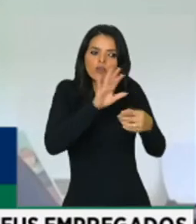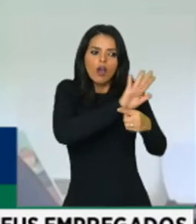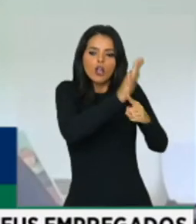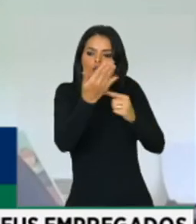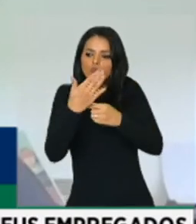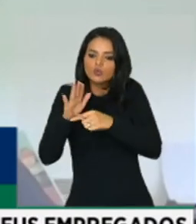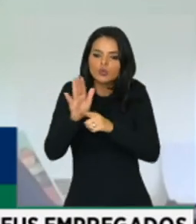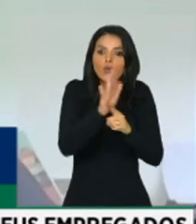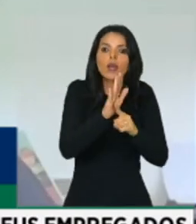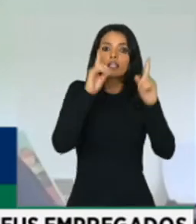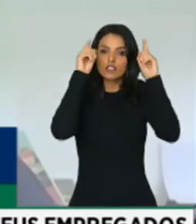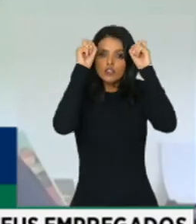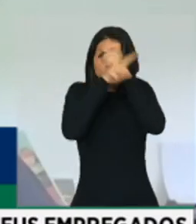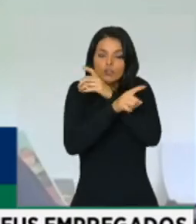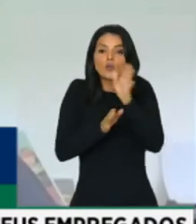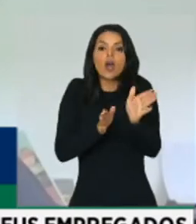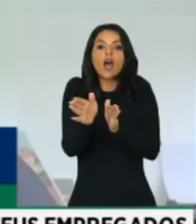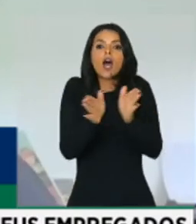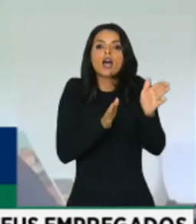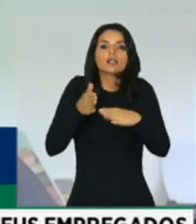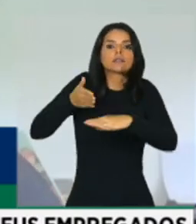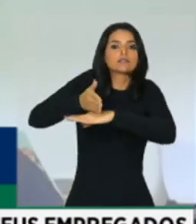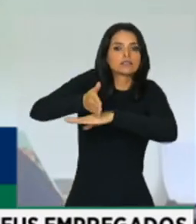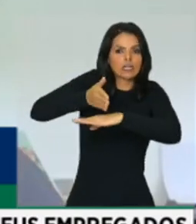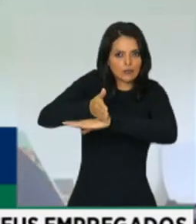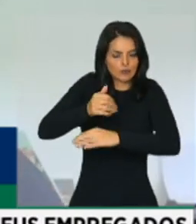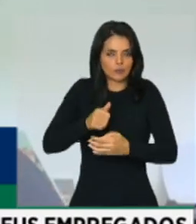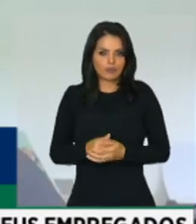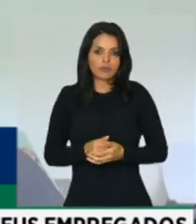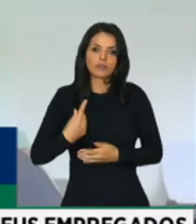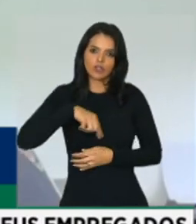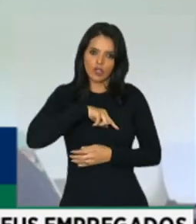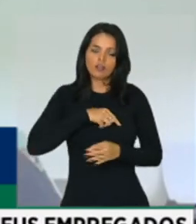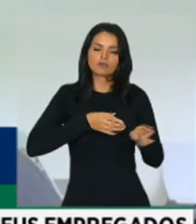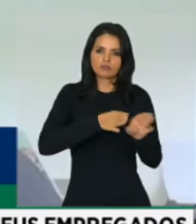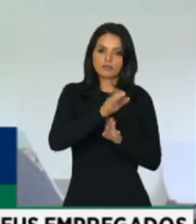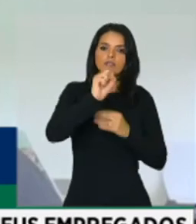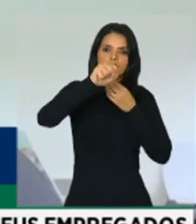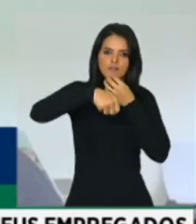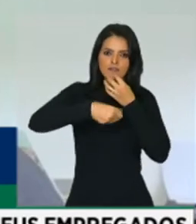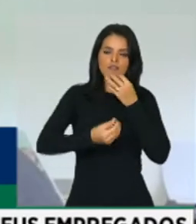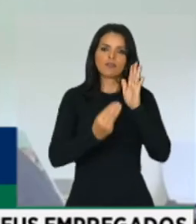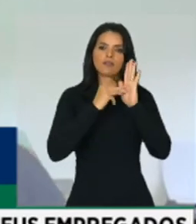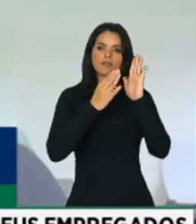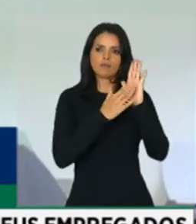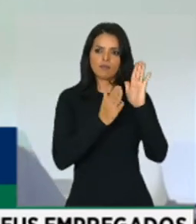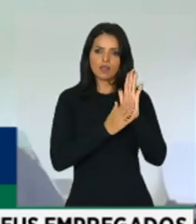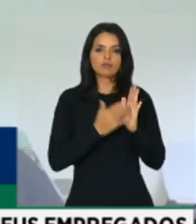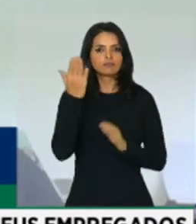DIFICULDADE INCLUSIVE DE ACESSO, ENTÃO POR ESSA VULNERABILIDADE A REDE VAI ORIENTAR SIM É EMENDA E SIM AO DESTAQUE. SENHOR PRESIDENTE, EU PEÇO QUE NO